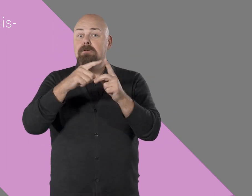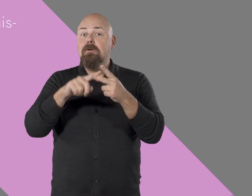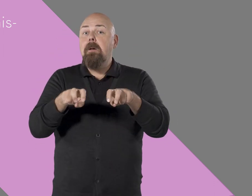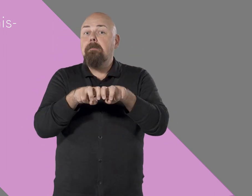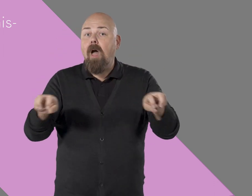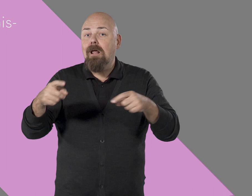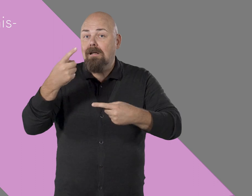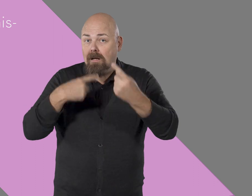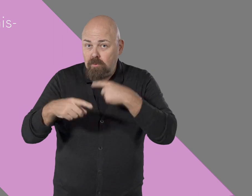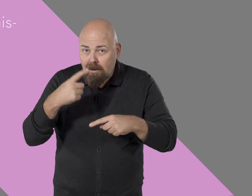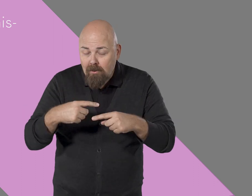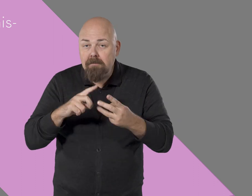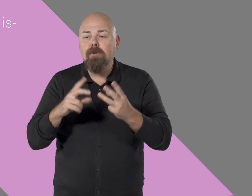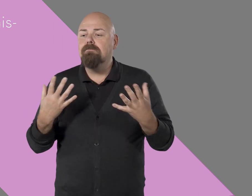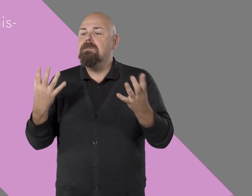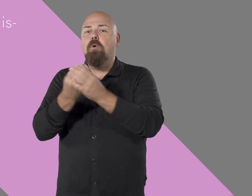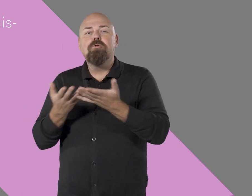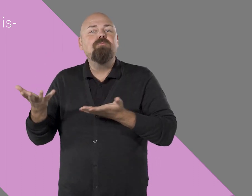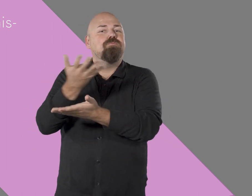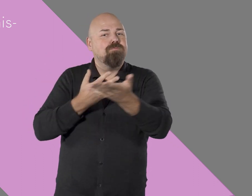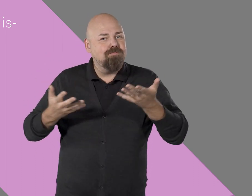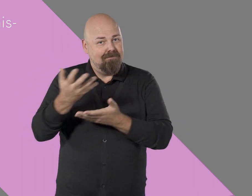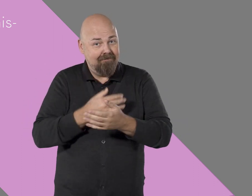paneelikeskustelu sekä seurustelua juhlan merkeissä.